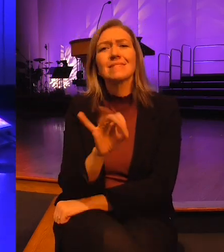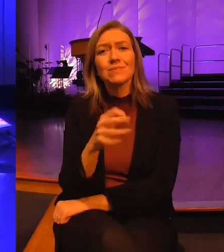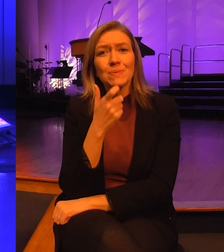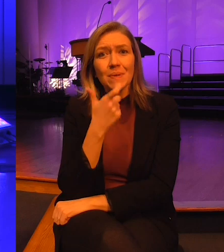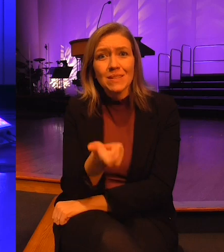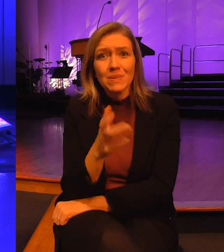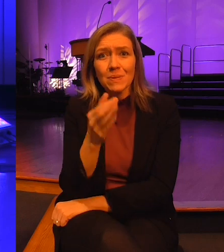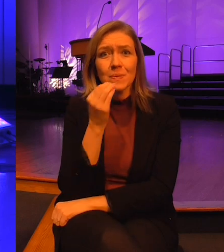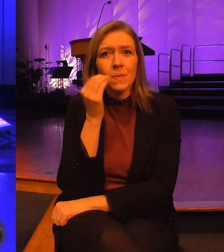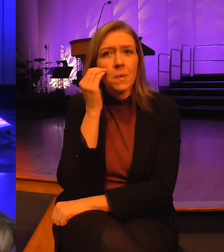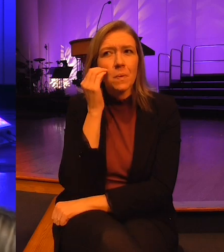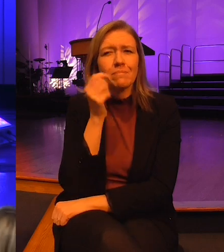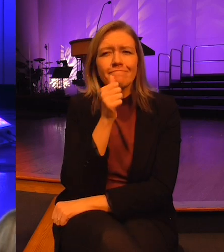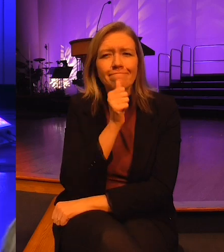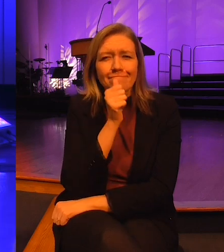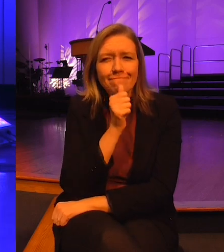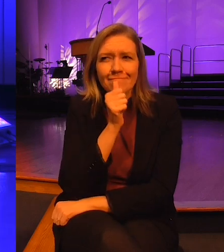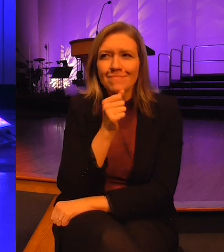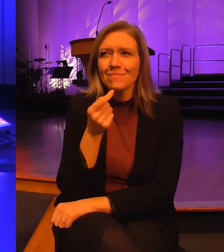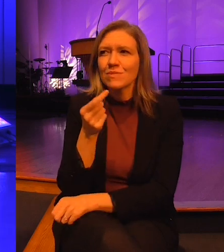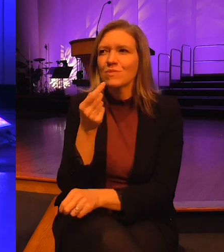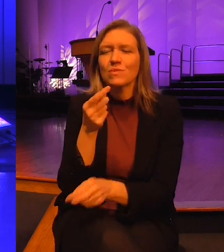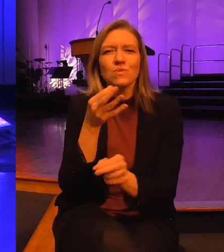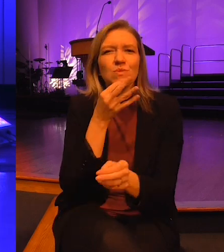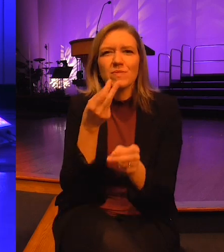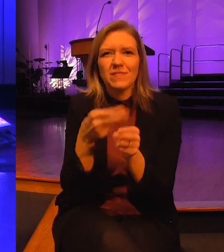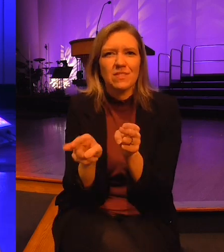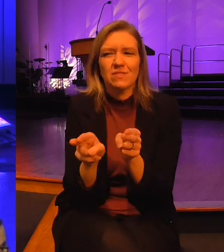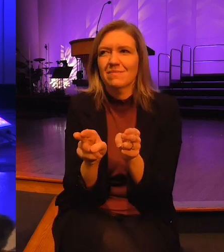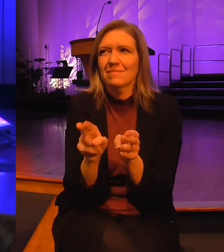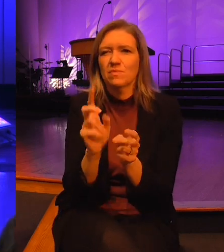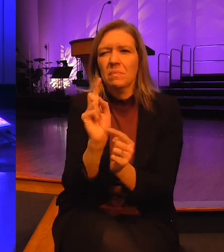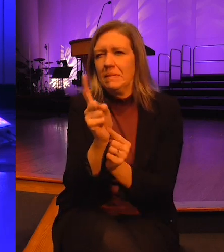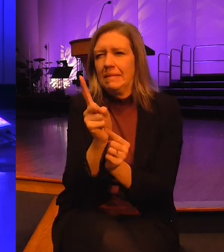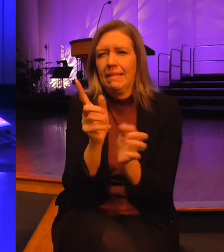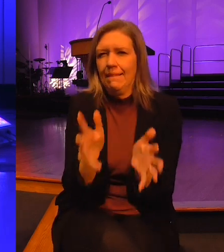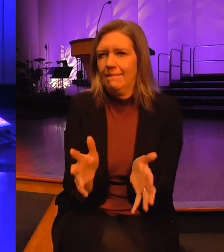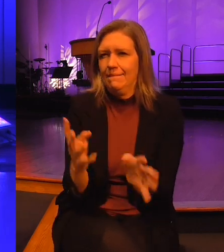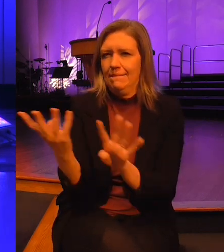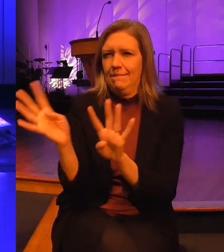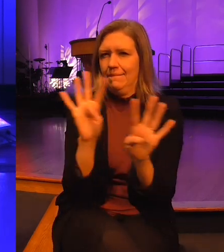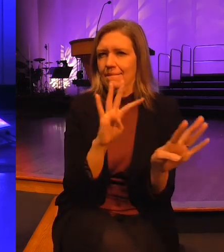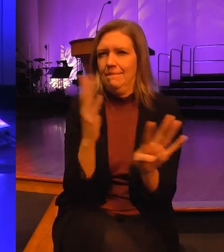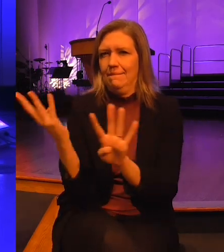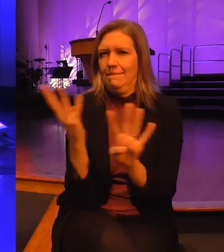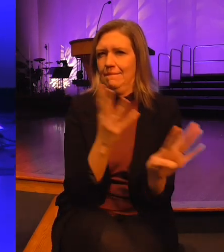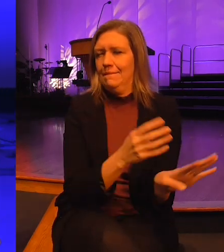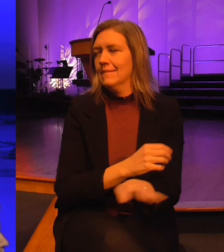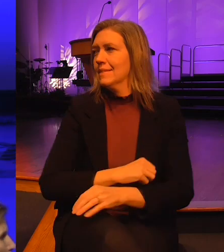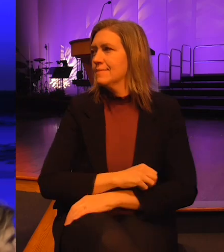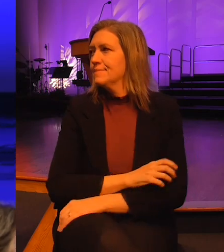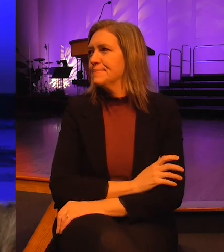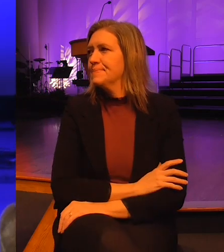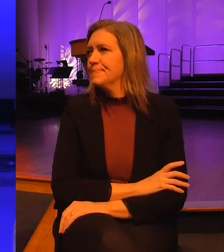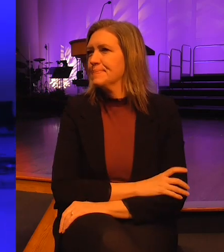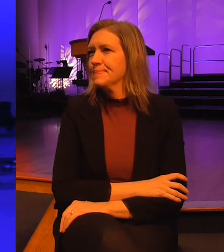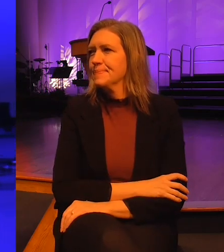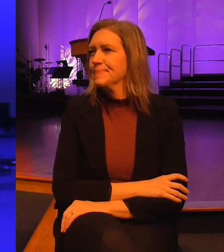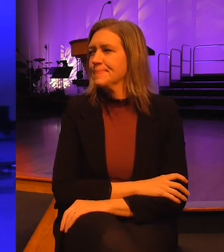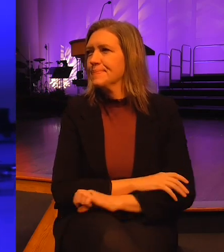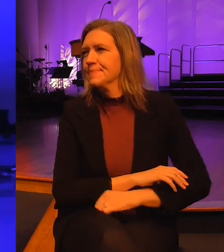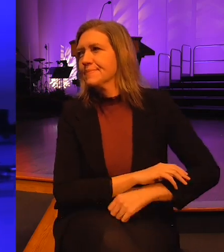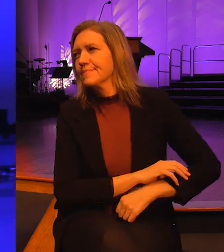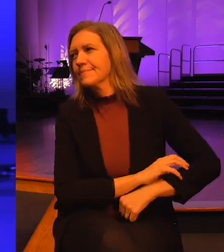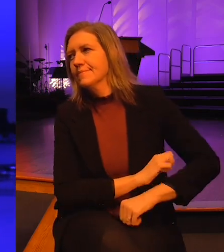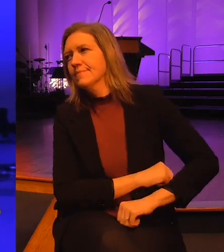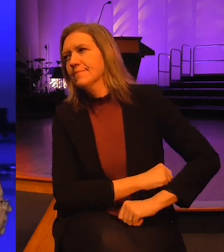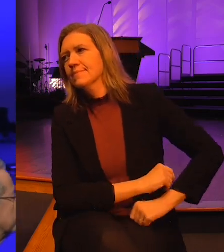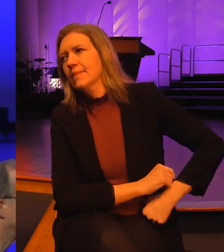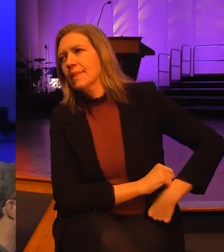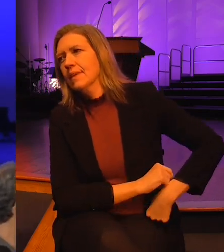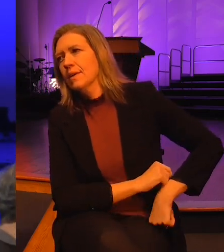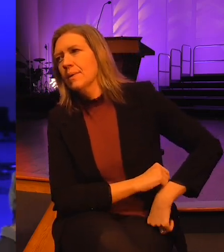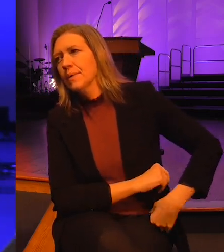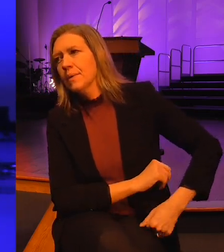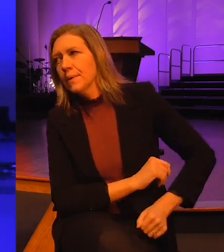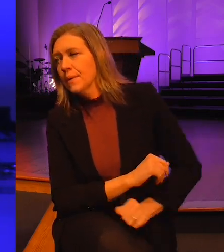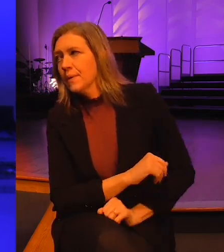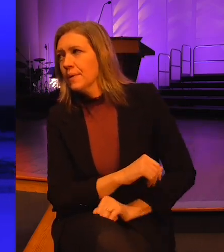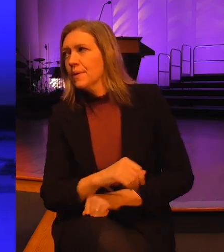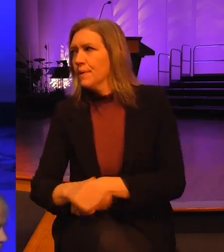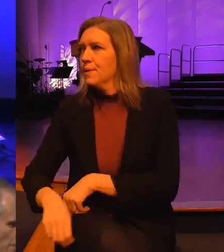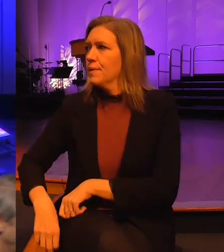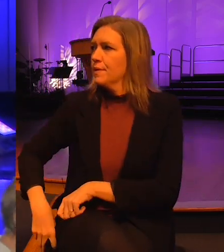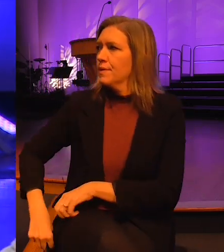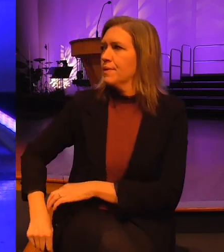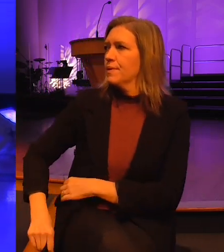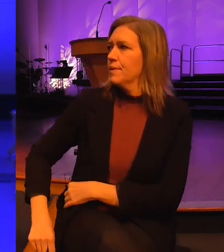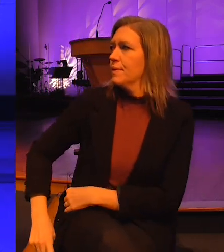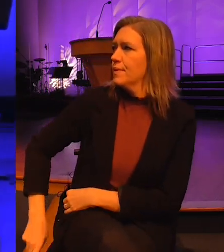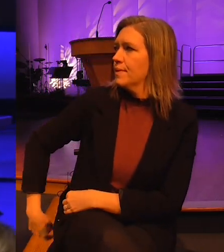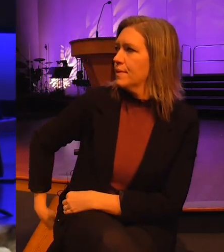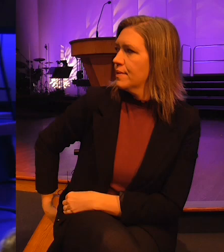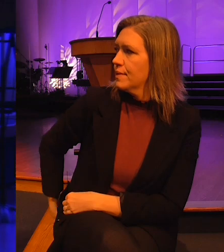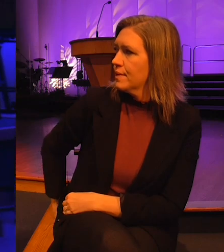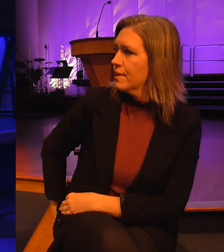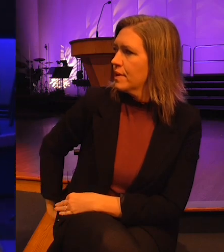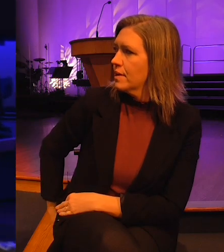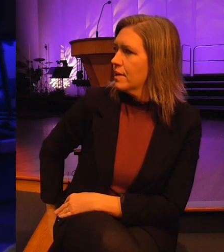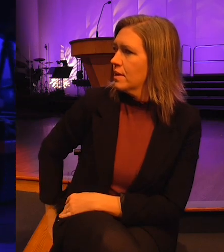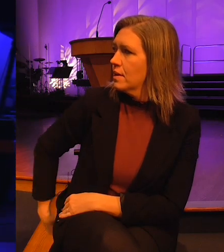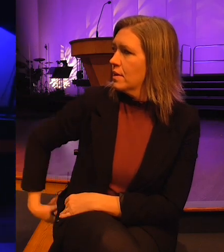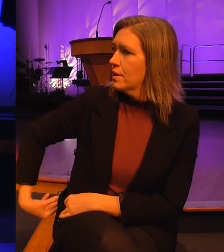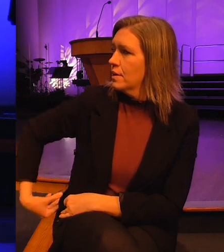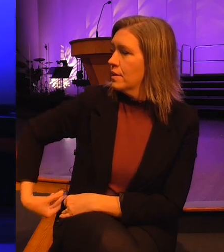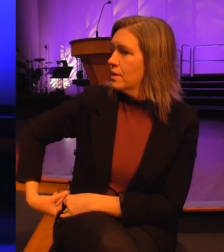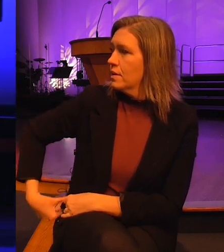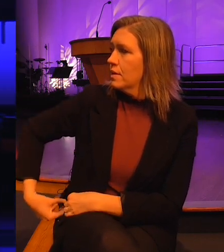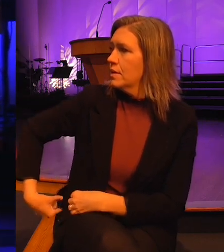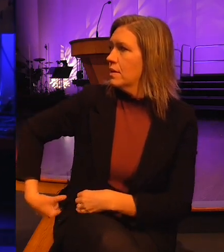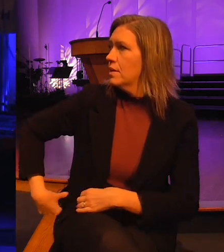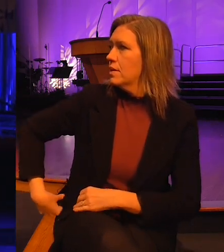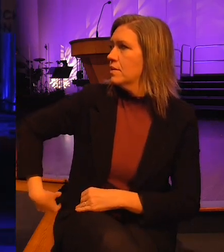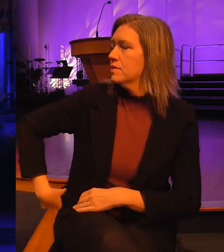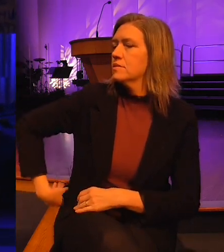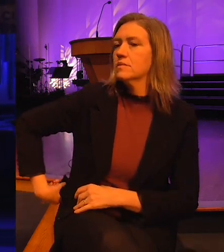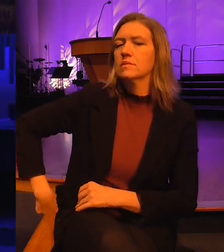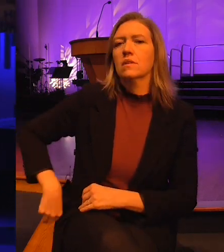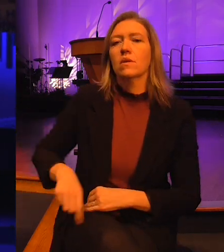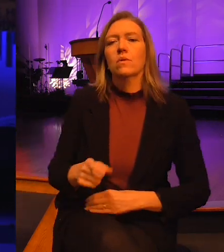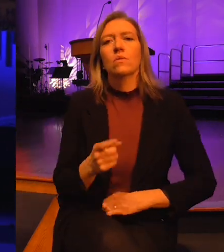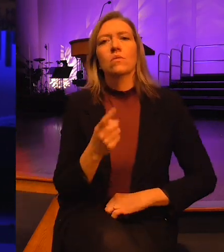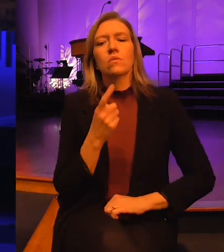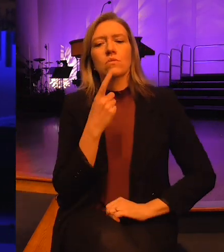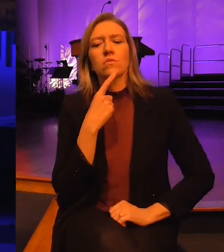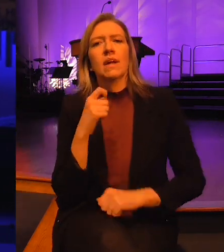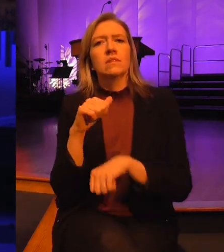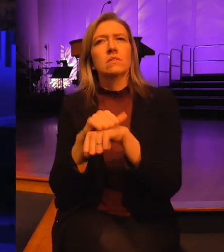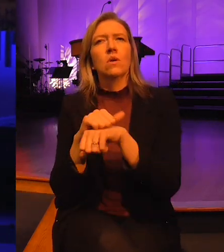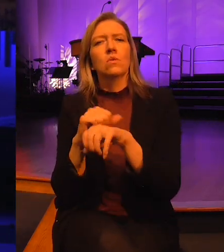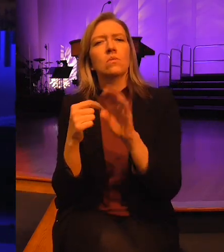minuto más. Sí, estamos identificando algo que liberar o nuestro apego o sentimiento al respecto.